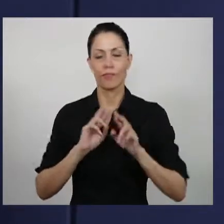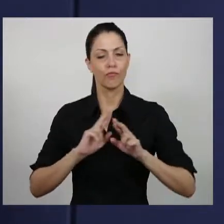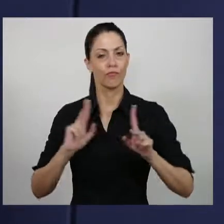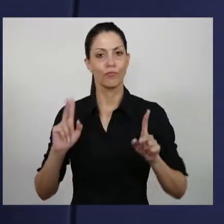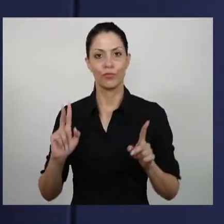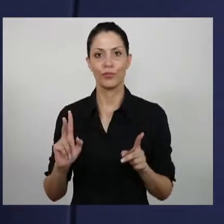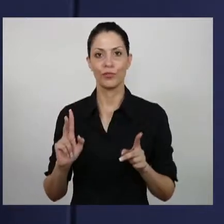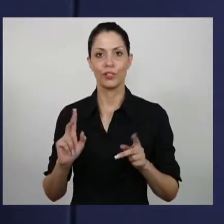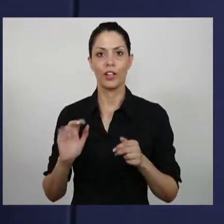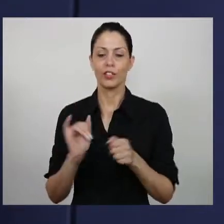todas elas.